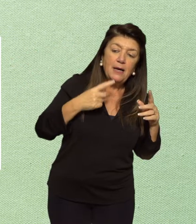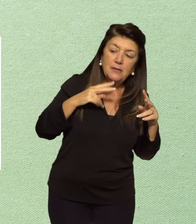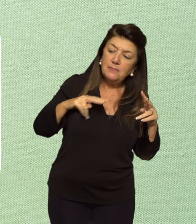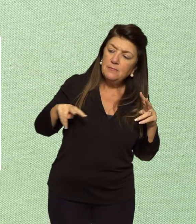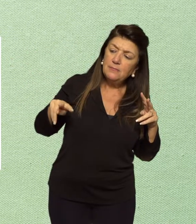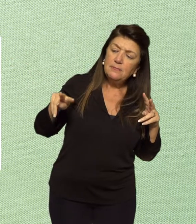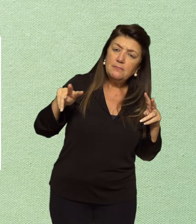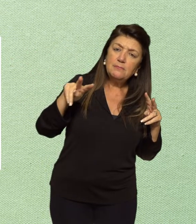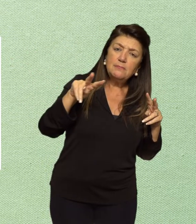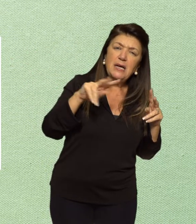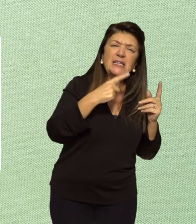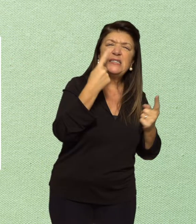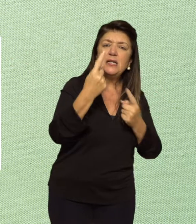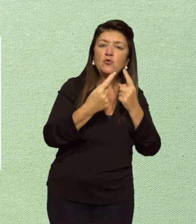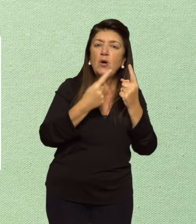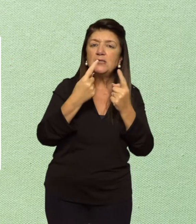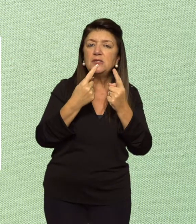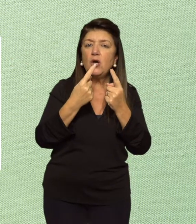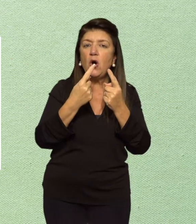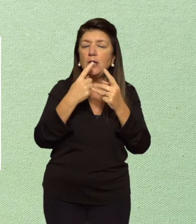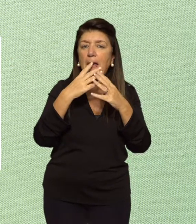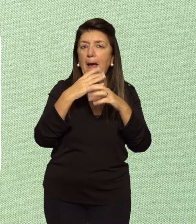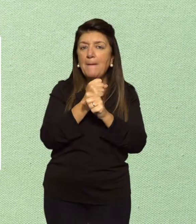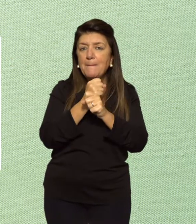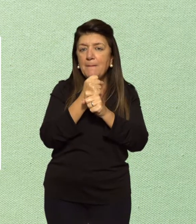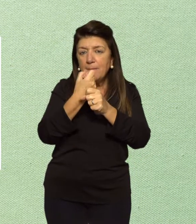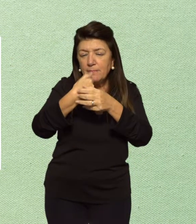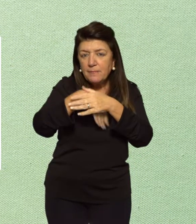quindi c'è un determinato numero, ci sono determinate statistiche, ma in realtà